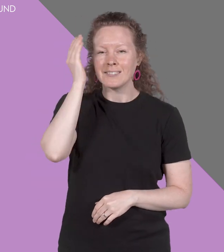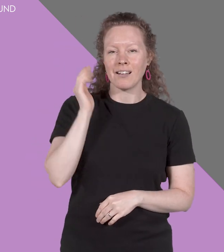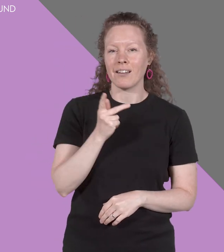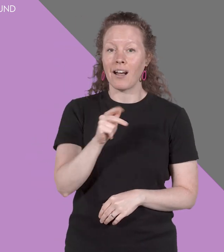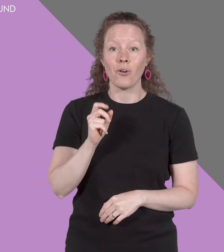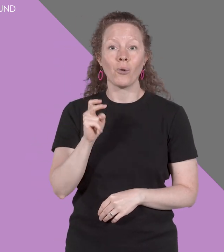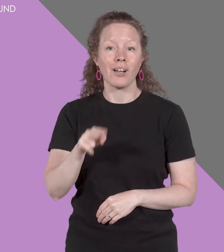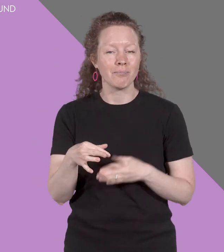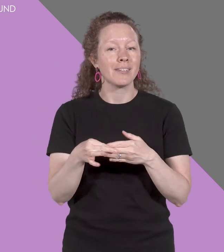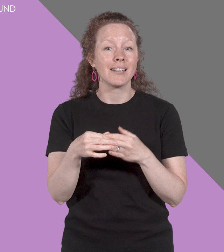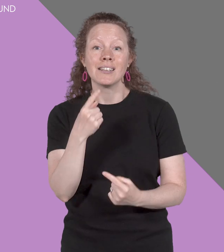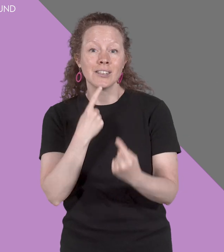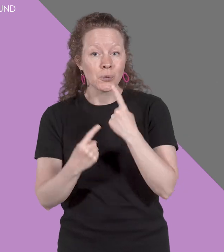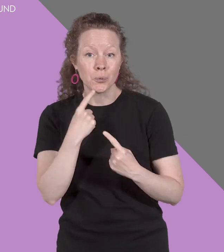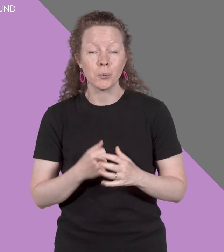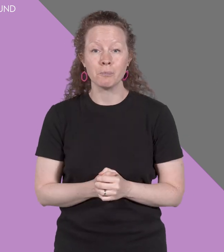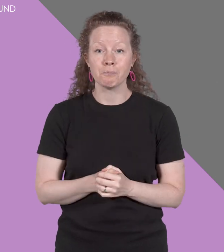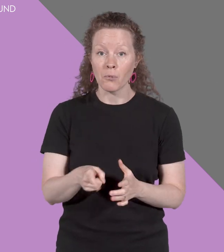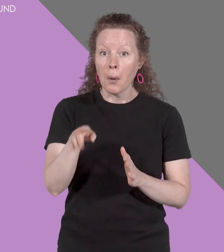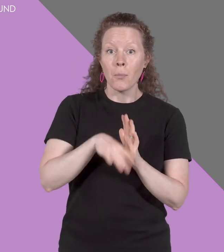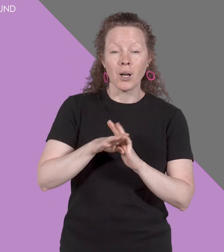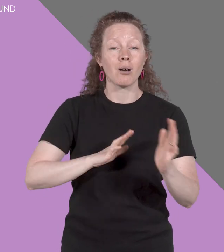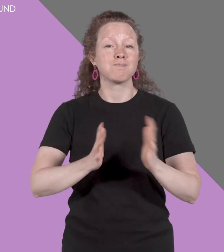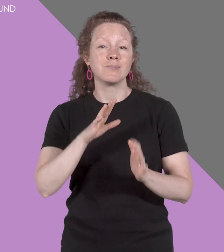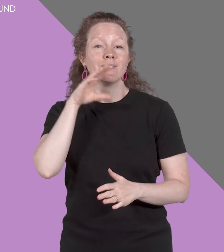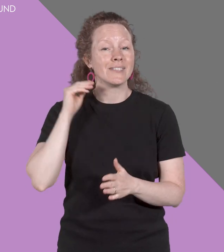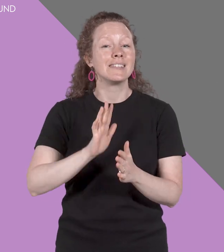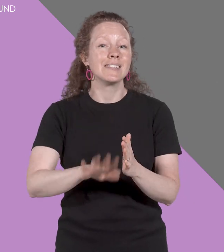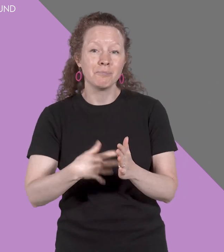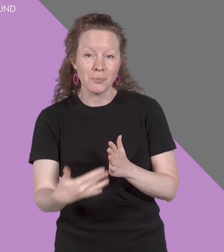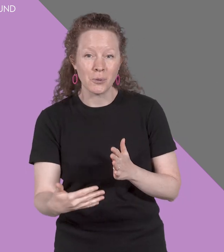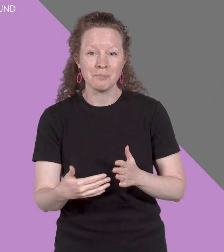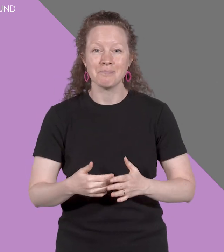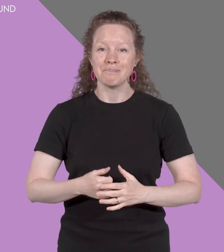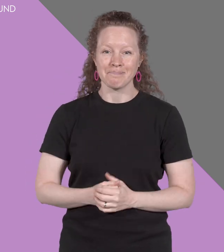Janne Kankkonen leder diskussionen. Programmet är på finlandssvenskt teckenspråk.